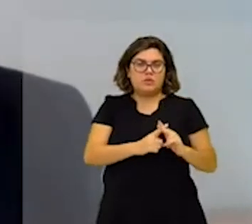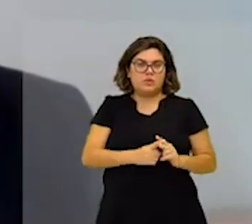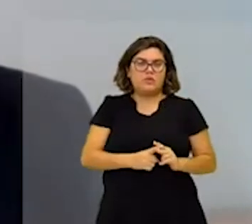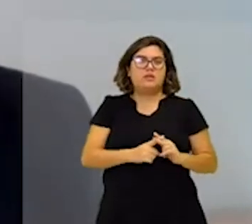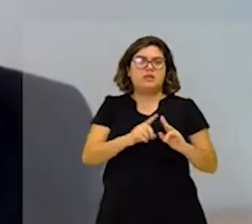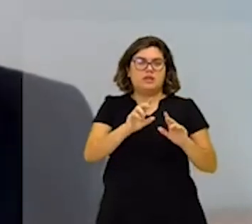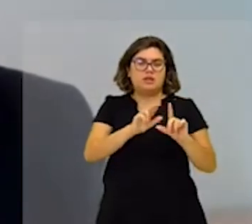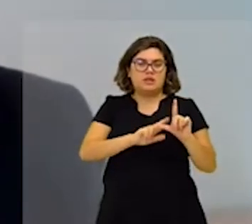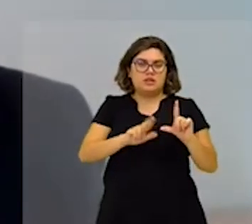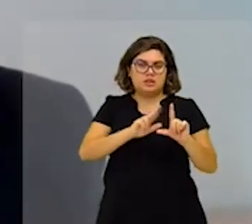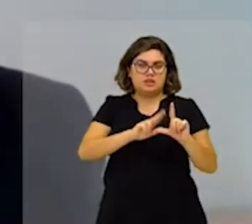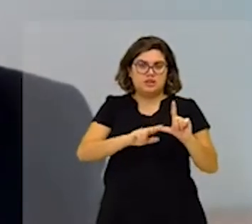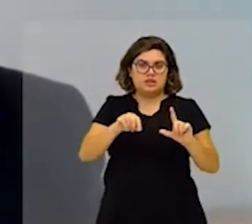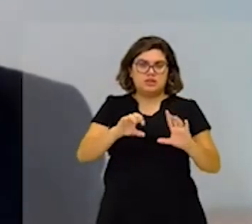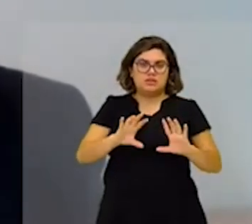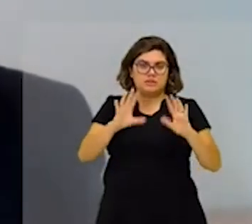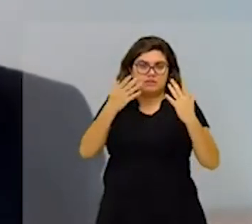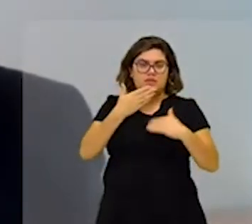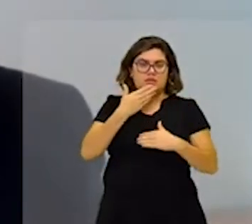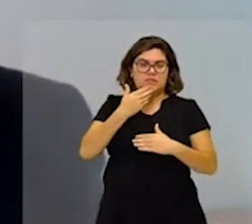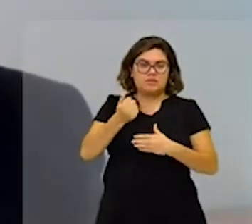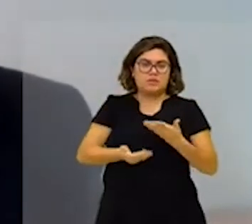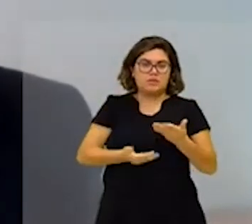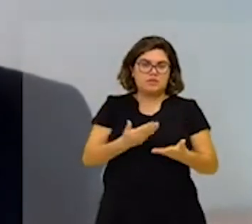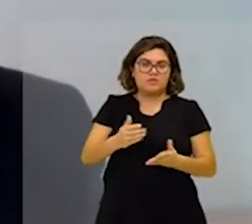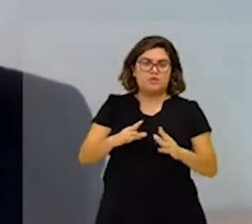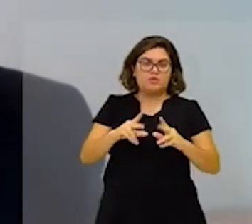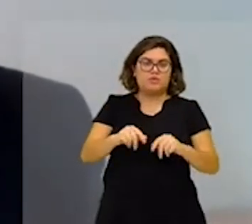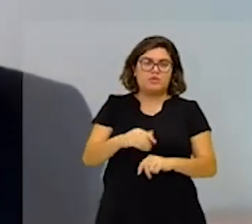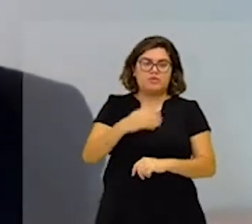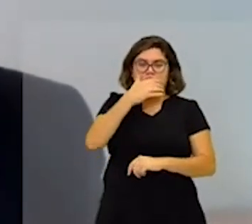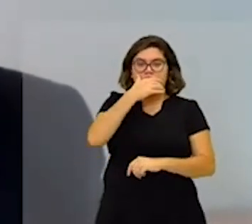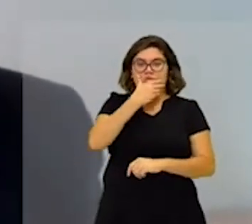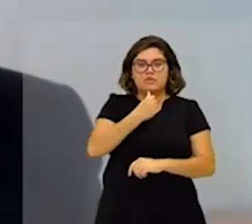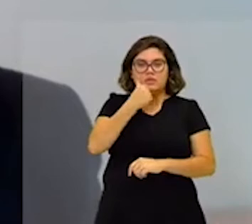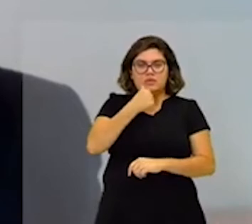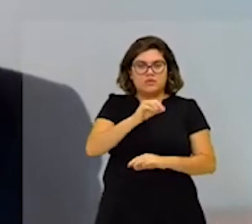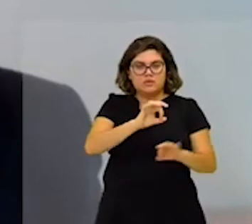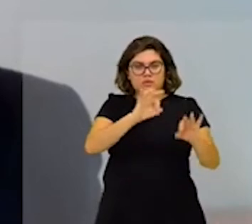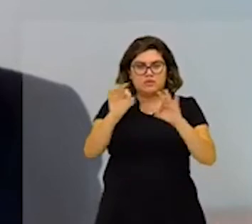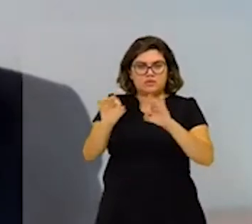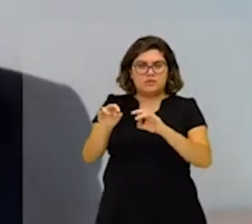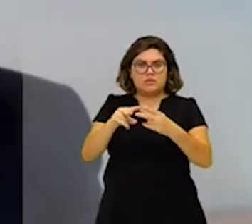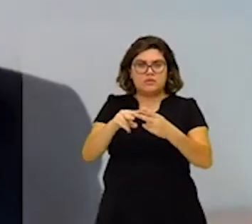evento para melhor atender a todas e todos que os acompanham virtualmente teremos a